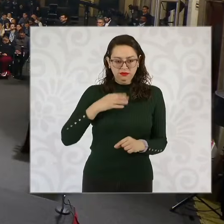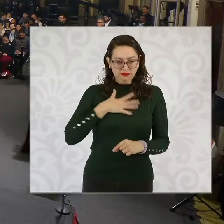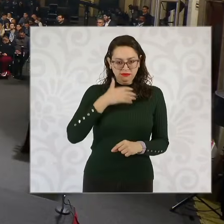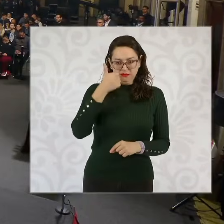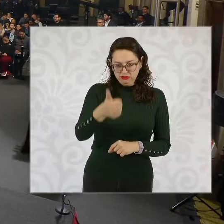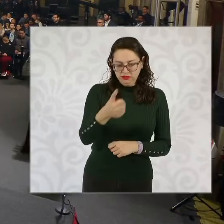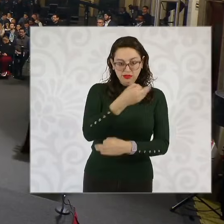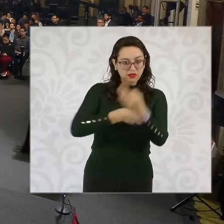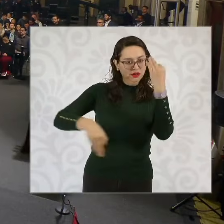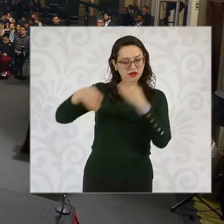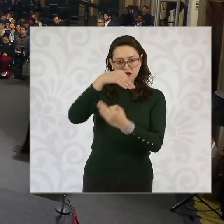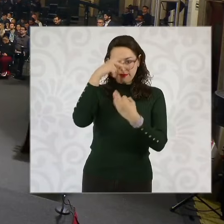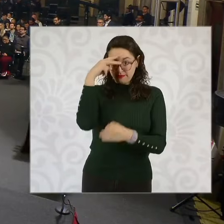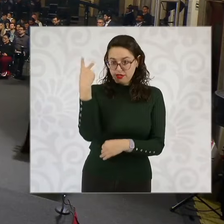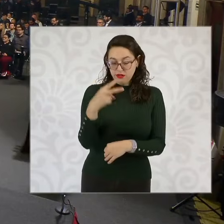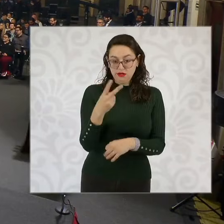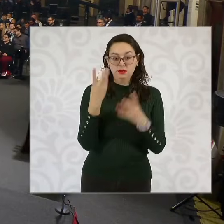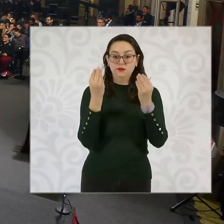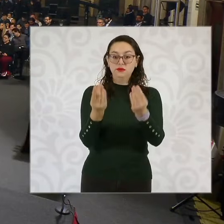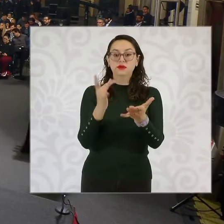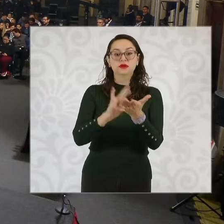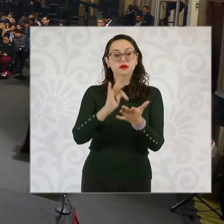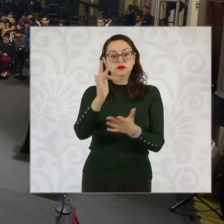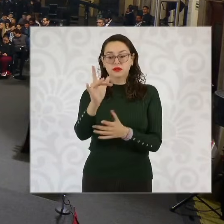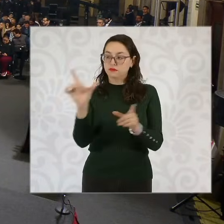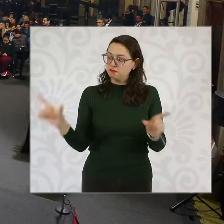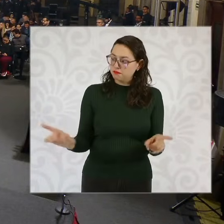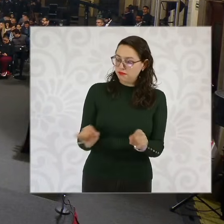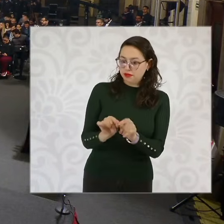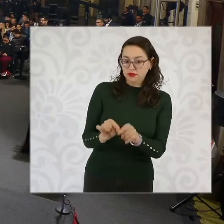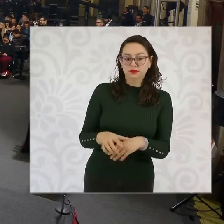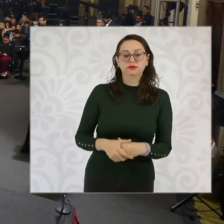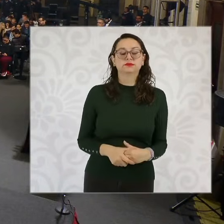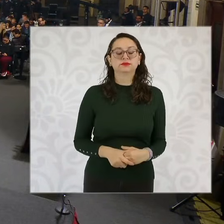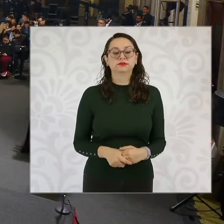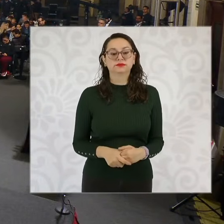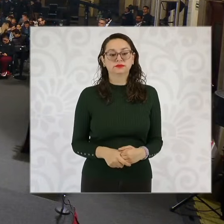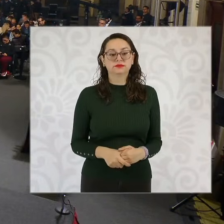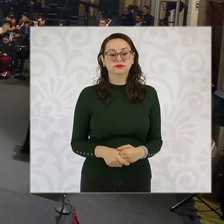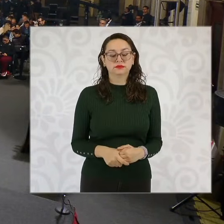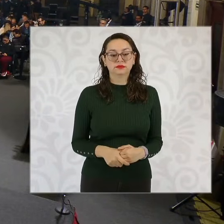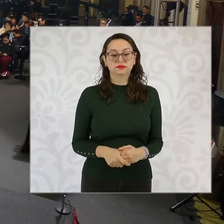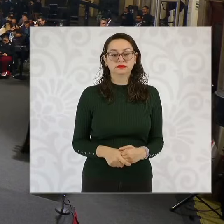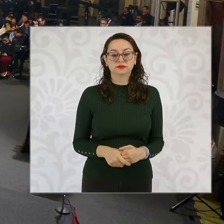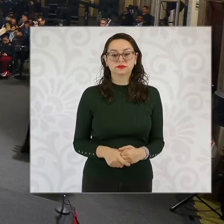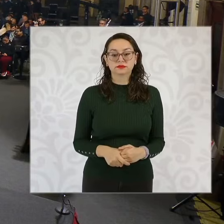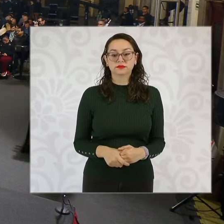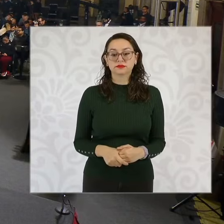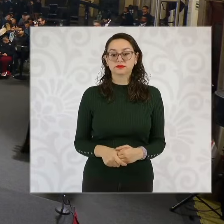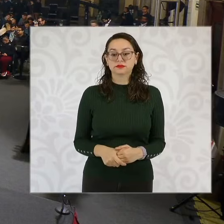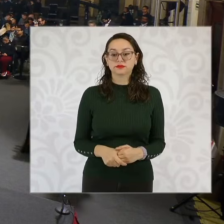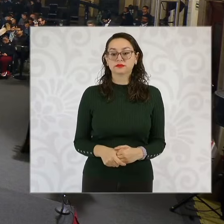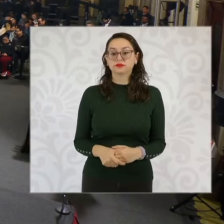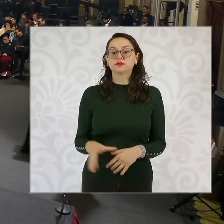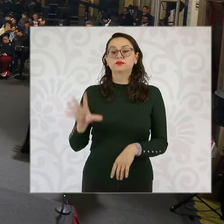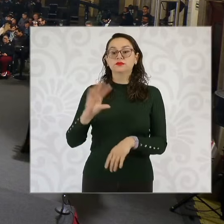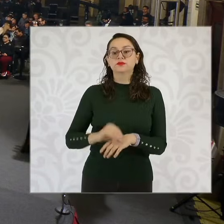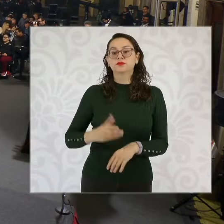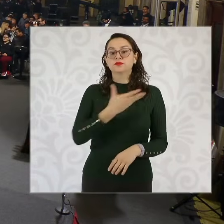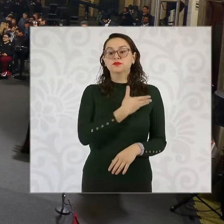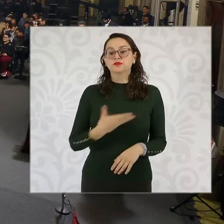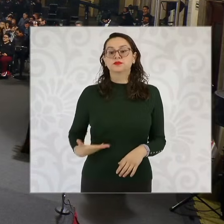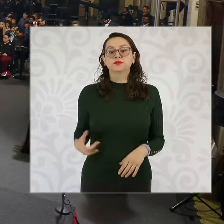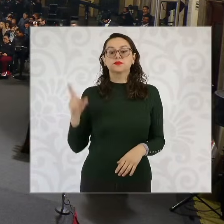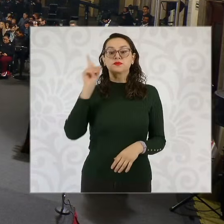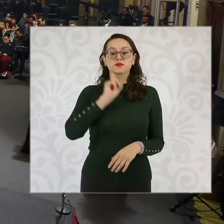es cuanto [Música] presidente con su permiso señora presidente Muy buenos días a todos y a